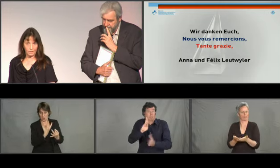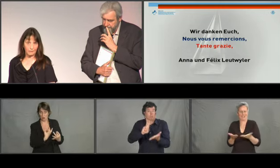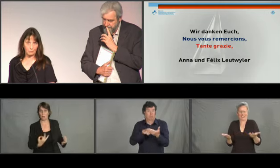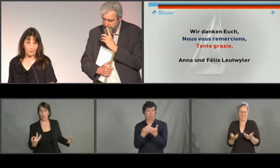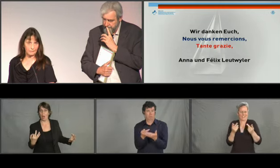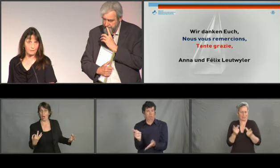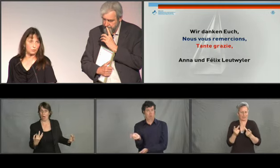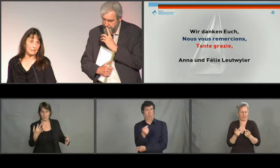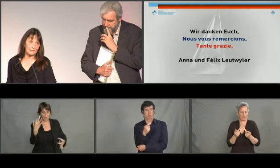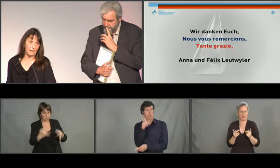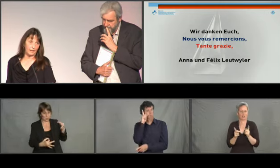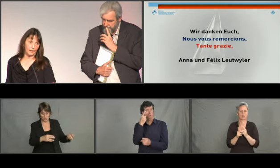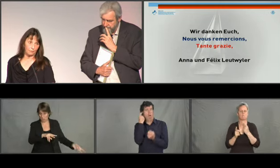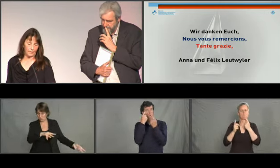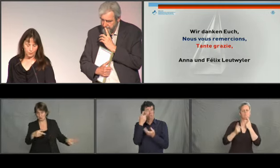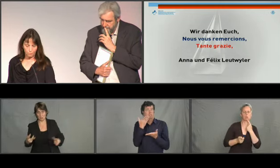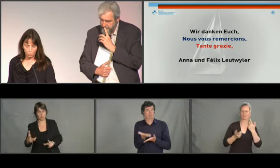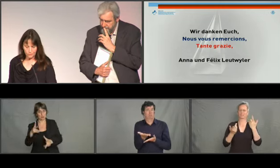ohne dass man es speziell erwähnen muss.